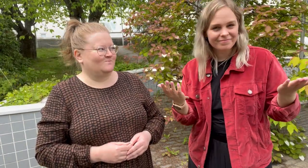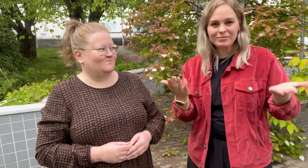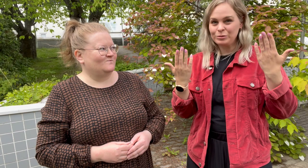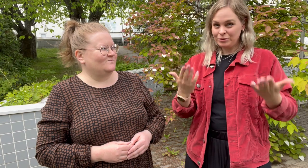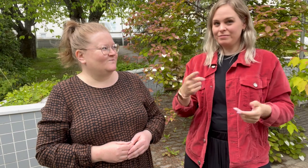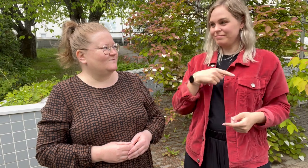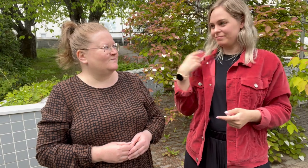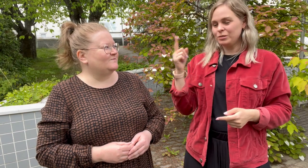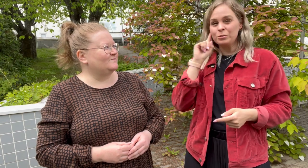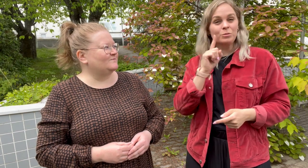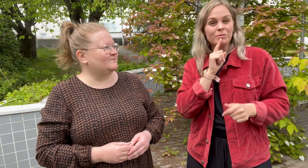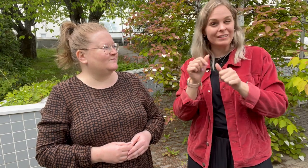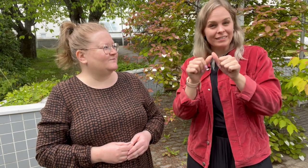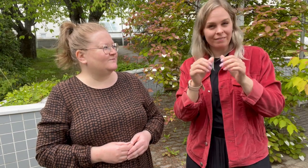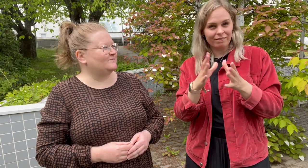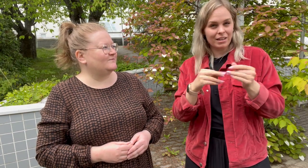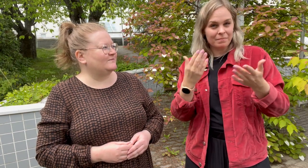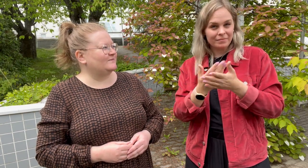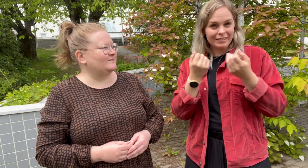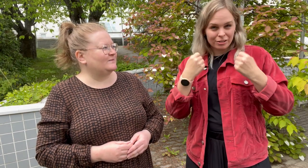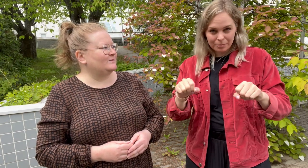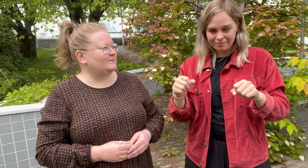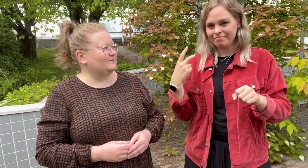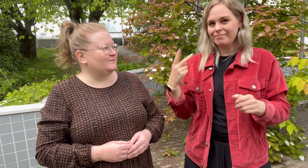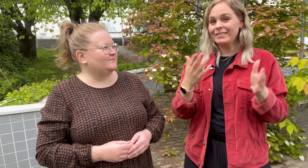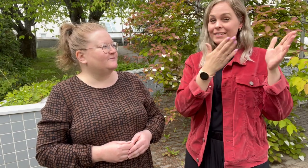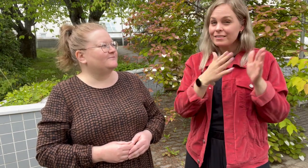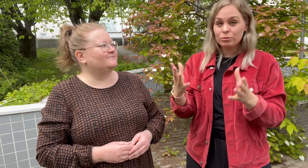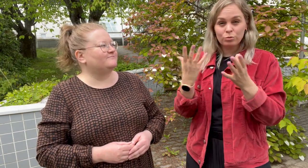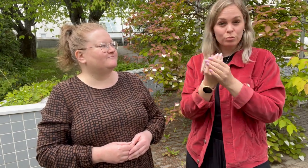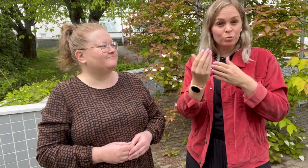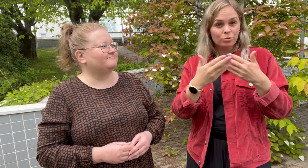Kuurojen Liiton vapaaehtois- toiminta järjestää yhteistyössä -